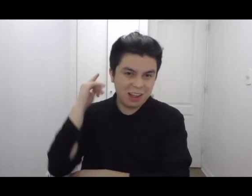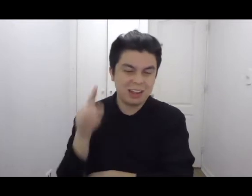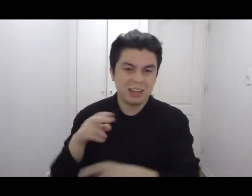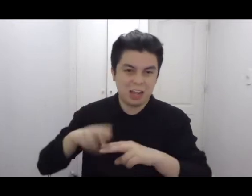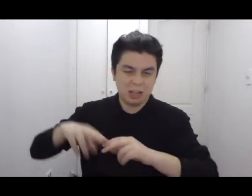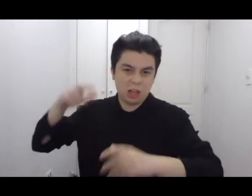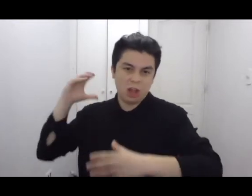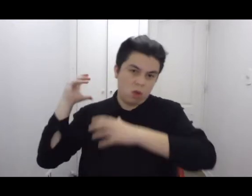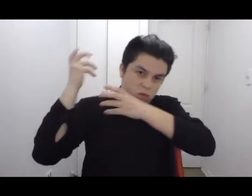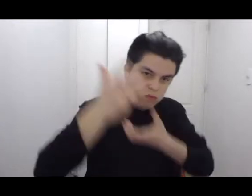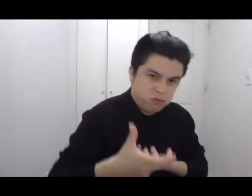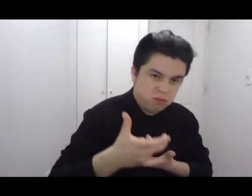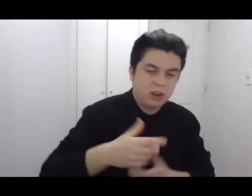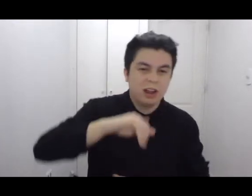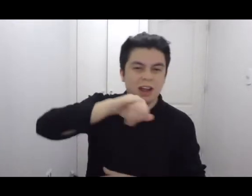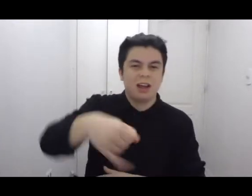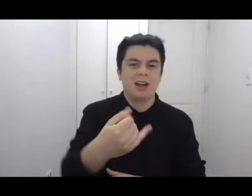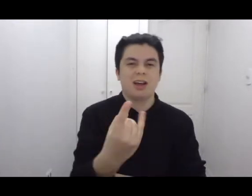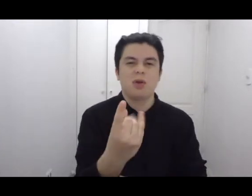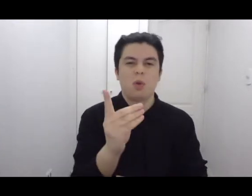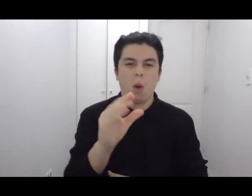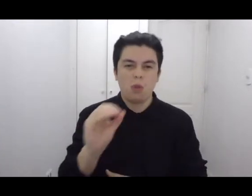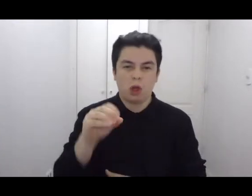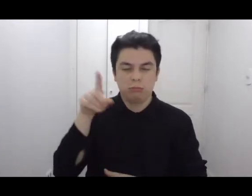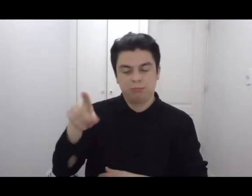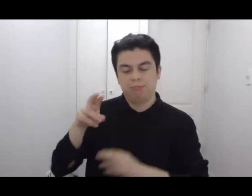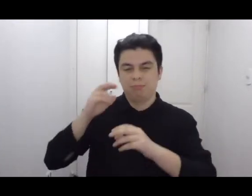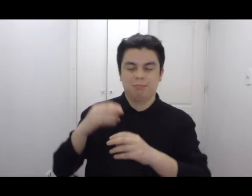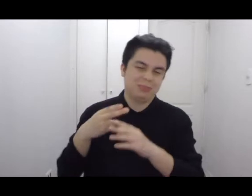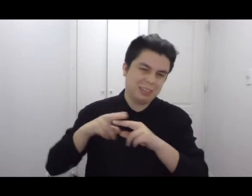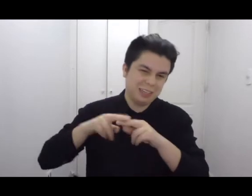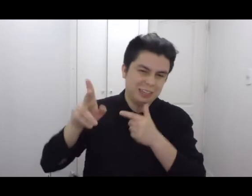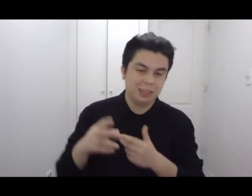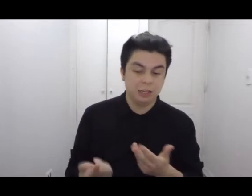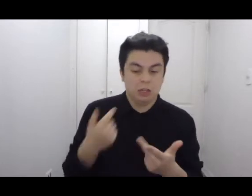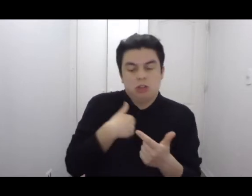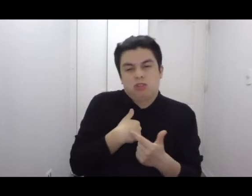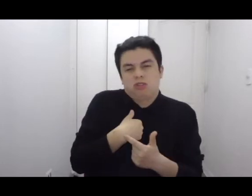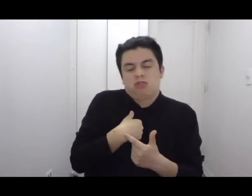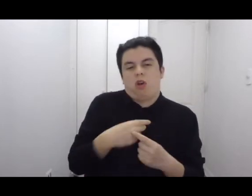días es seca de judo, judoca la niña, yo como